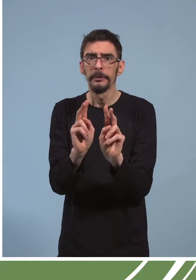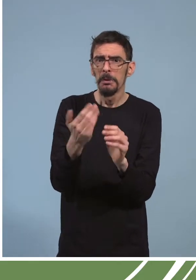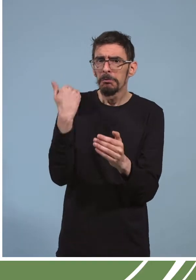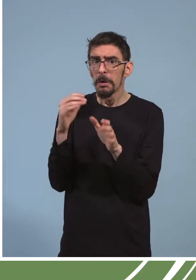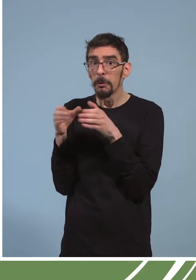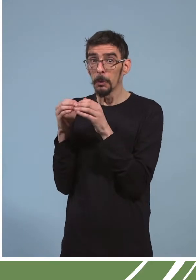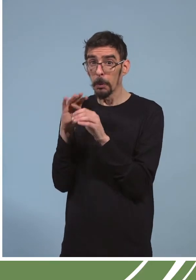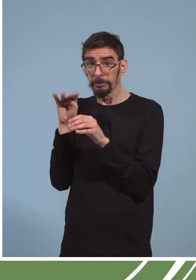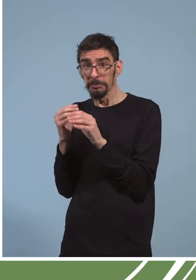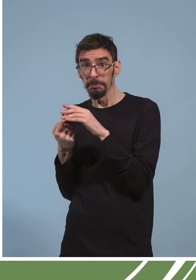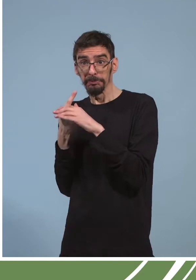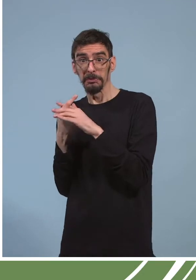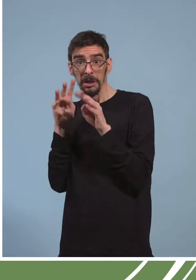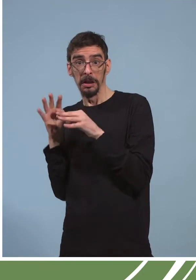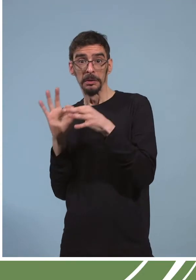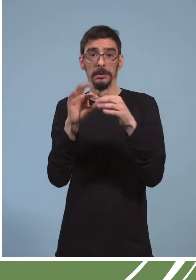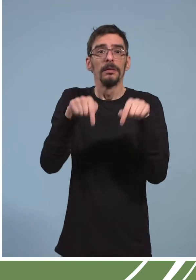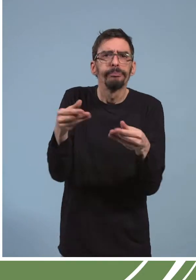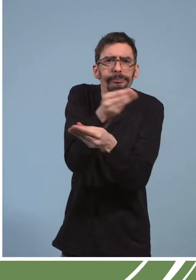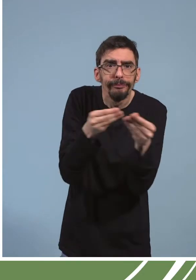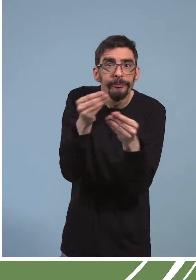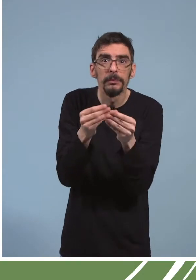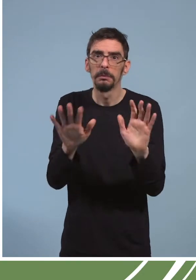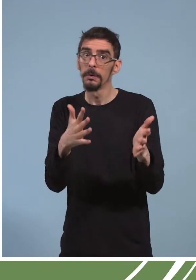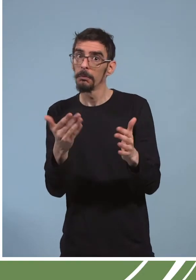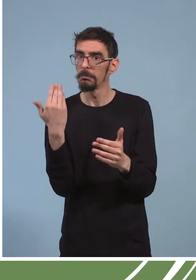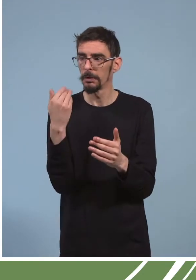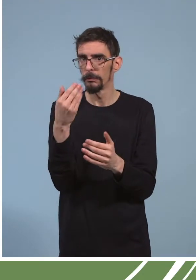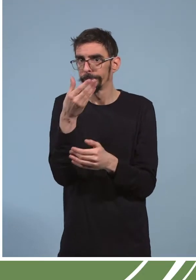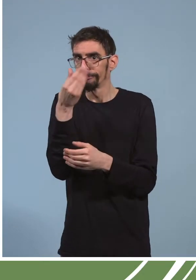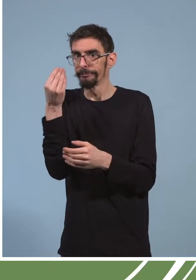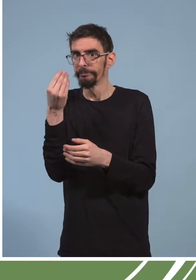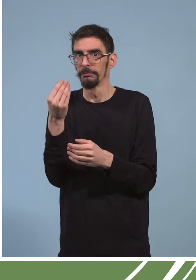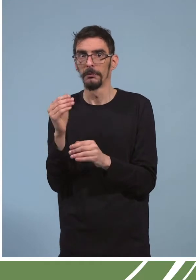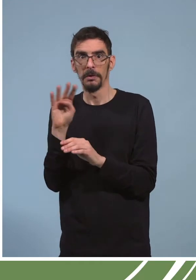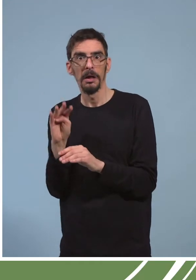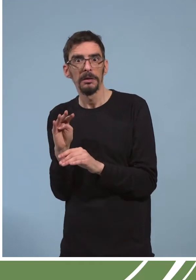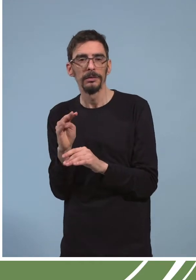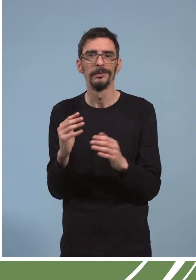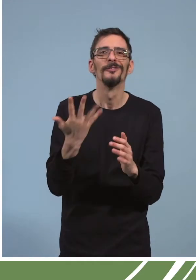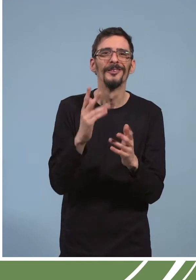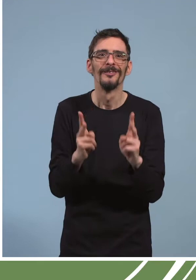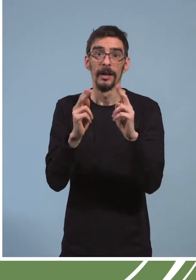Wahrscheinlich haben sie vergessen, etwas zu fragen. 5. Phase: Die Teams bauen ihren Teil der Brücke weiter.